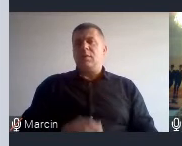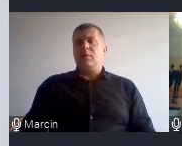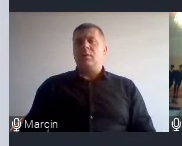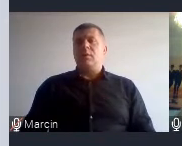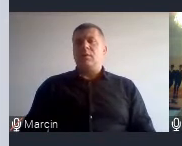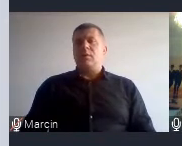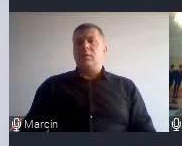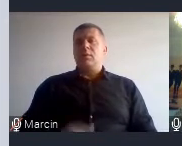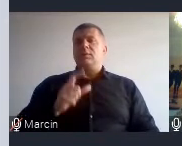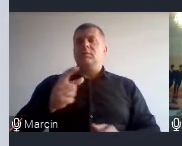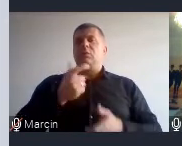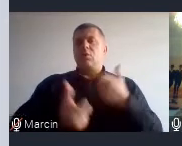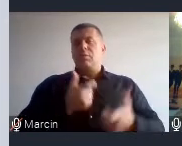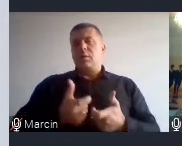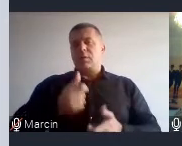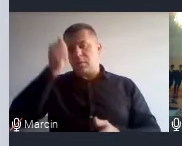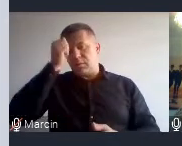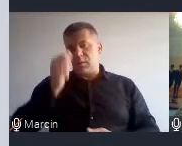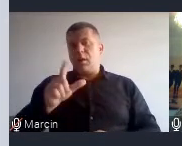za zastosowanie nazwy Pol-bruk”.